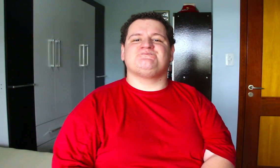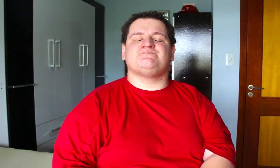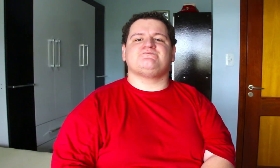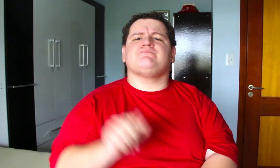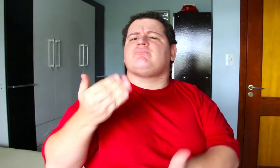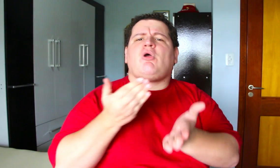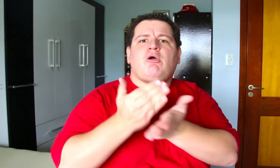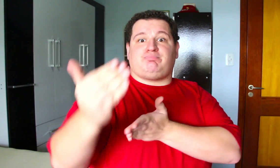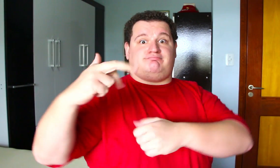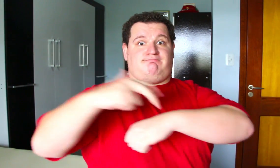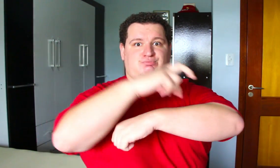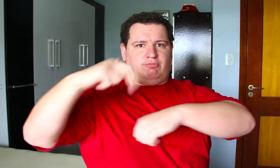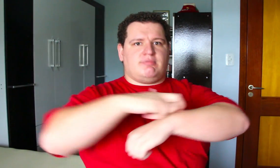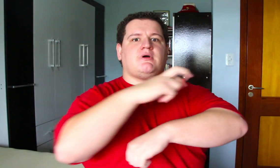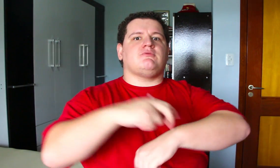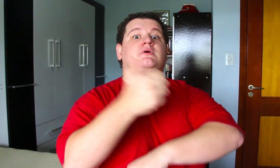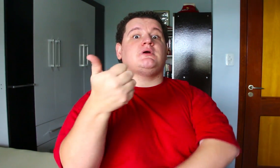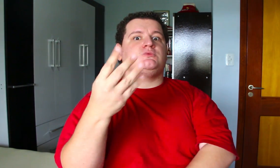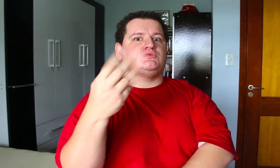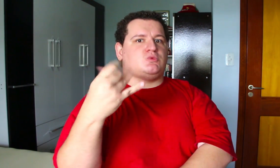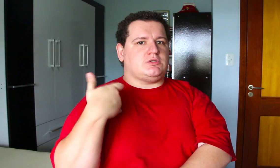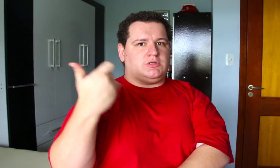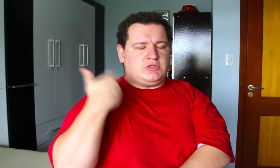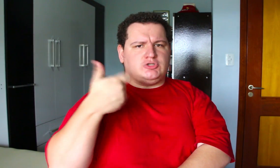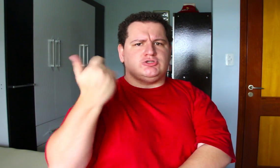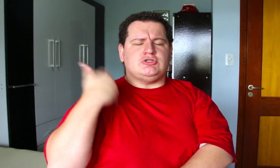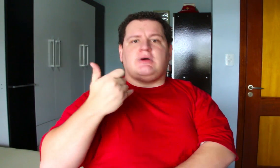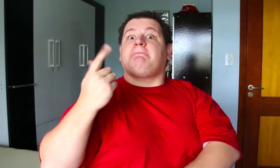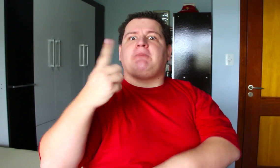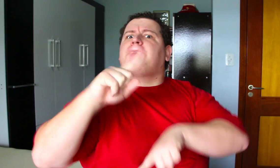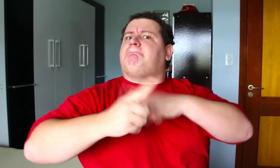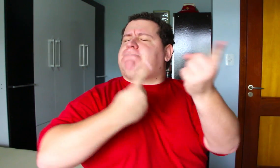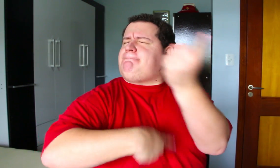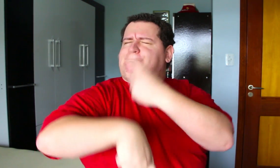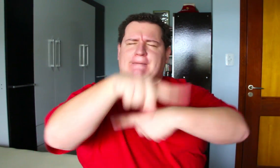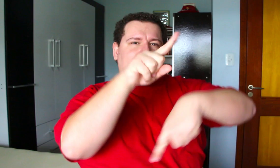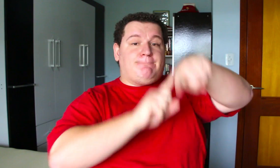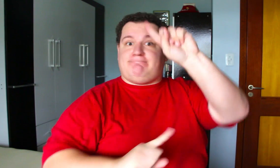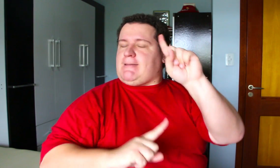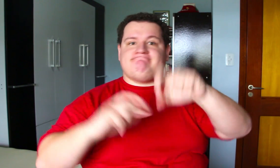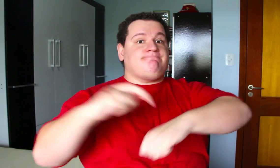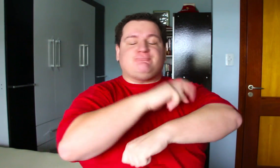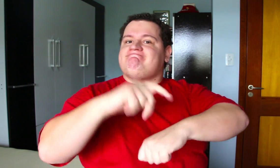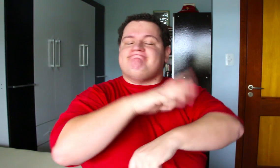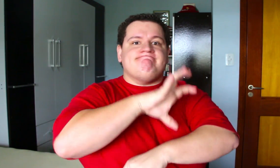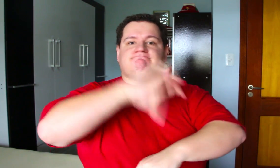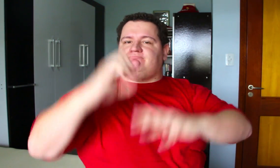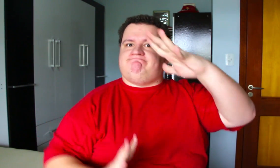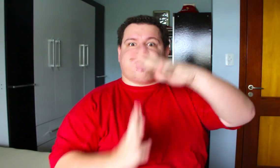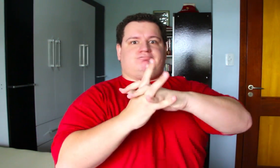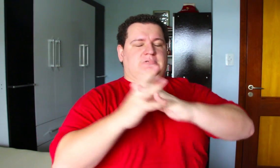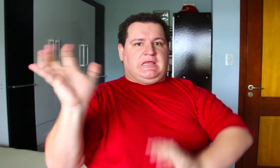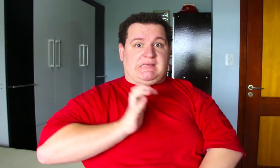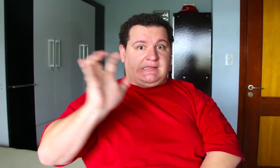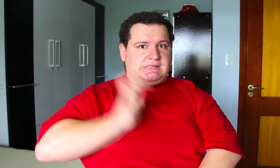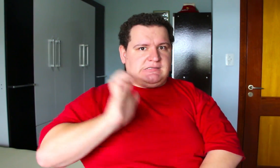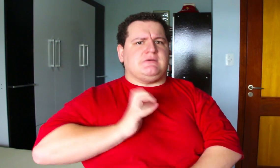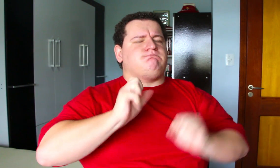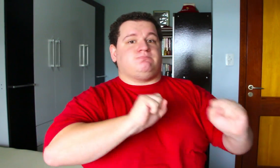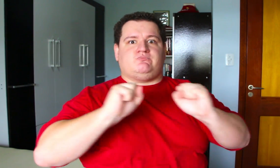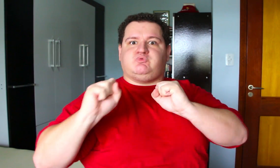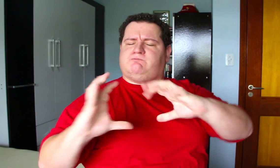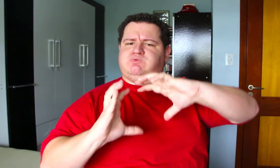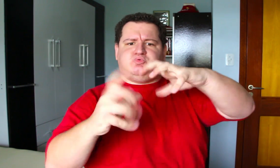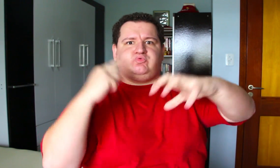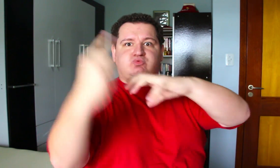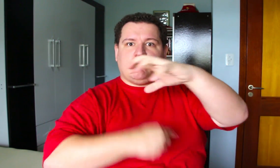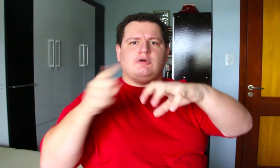Ela começou a ser modelo aos 14 anos e passou a ser supermodelo mundial mais rica e poderosa,